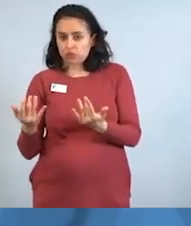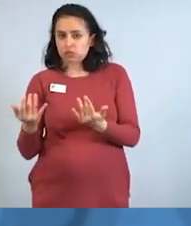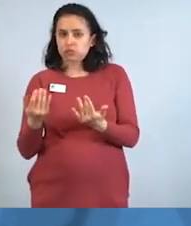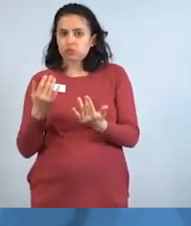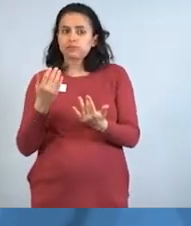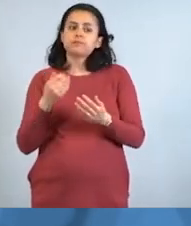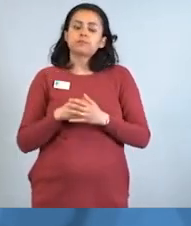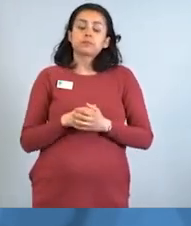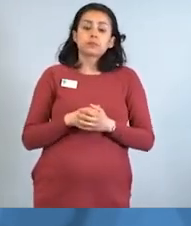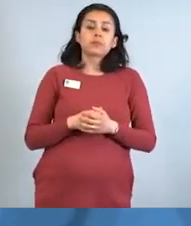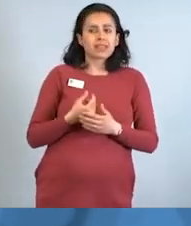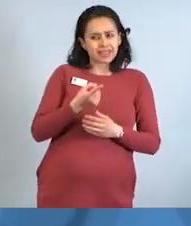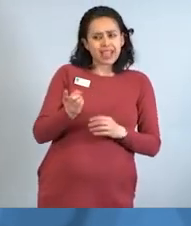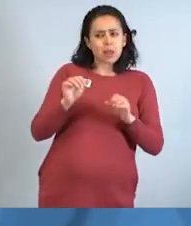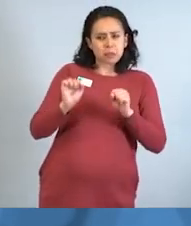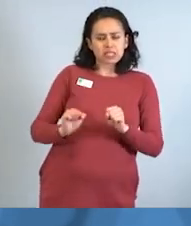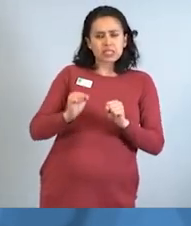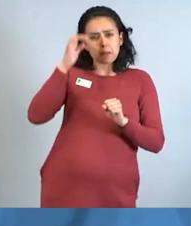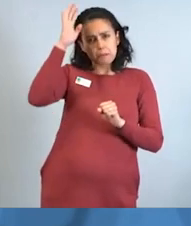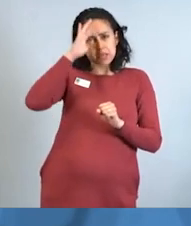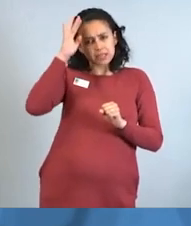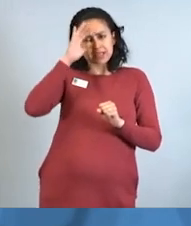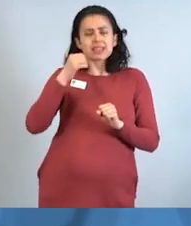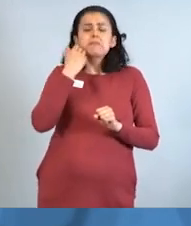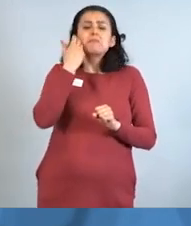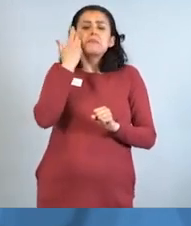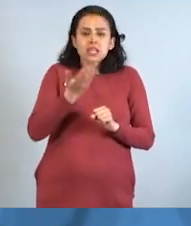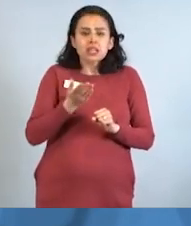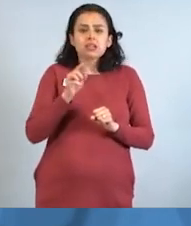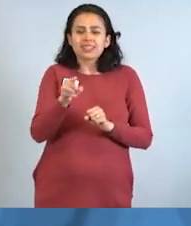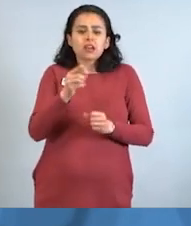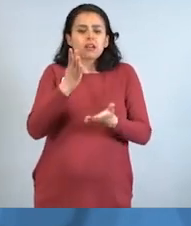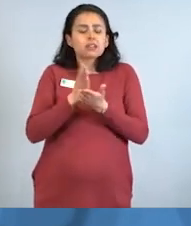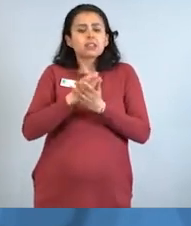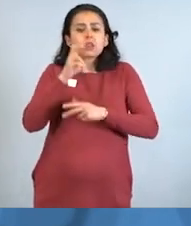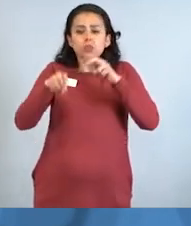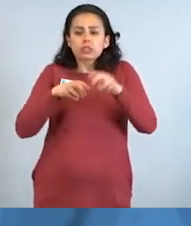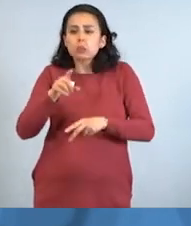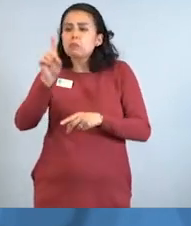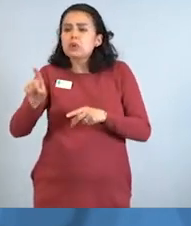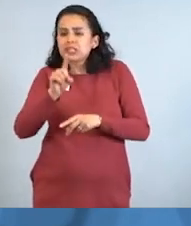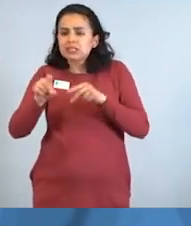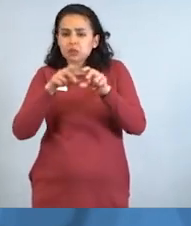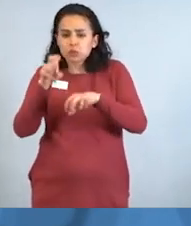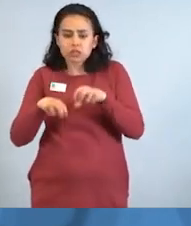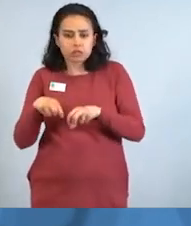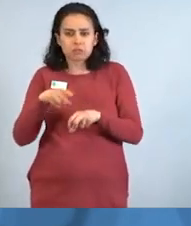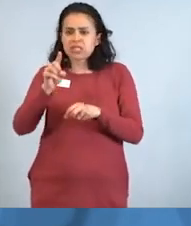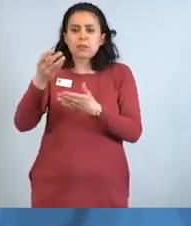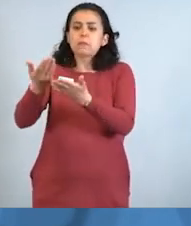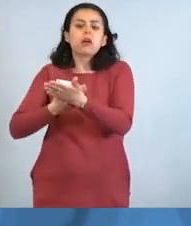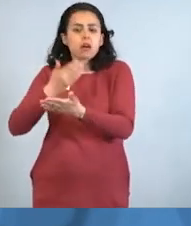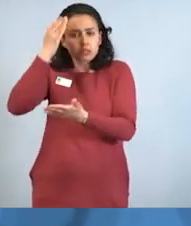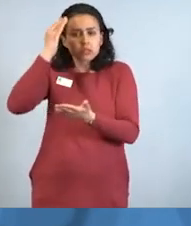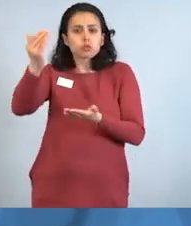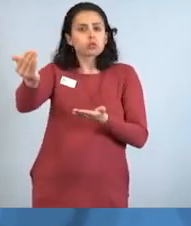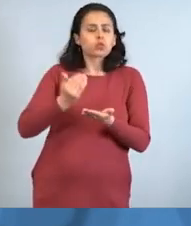teidän täytyy kysyä itseltänne, että koska on tutkittu, missä tätä on tutkittu, mistä maasta tämä tieto tulee, keitä siellä on tutkittu?